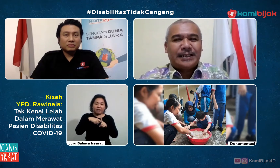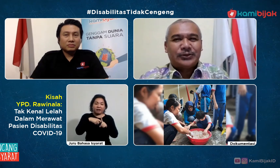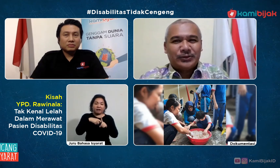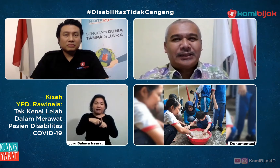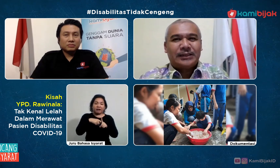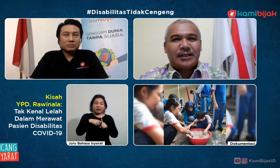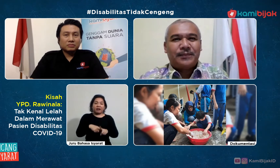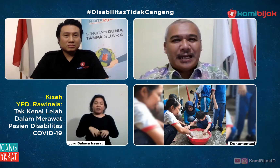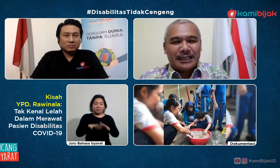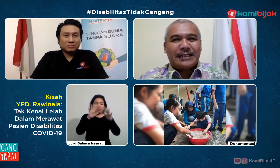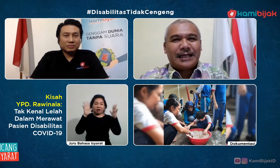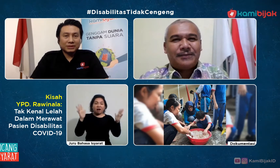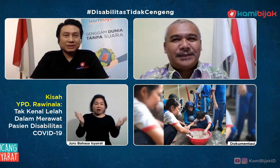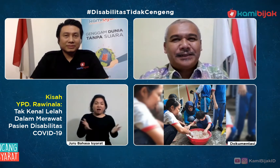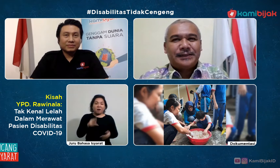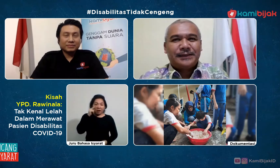untuk memperhatikan juga terhadap anak-anak kami.